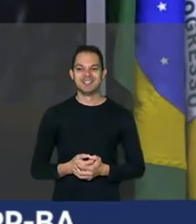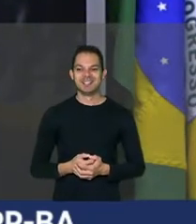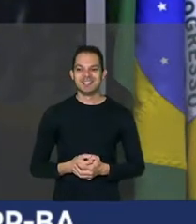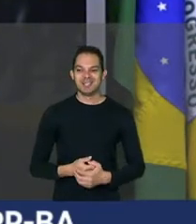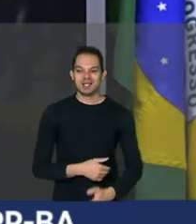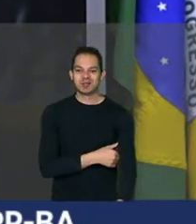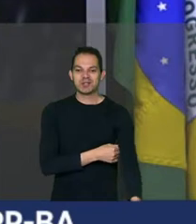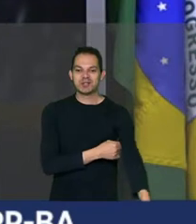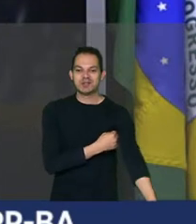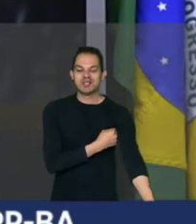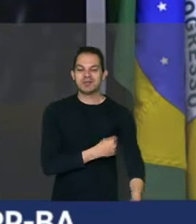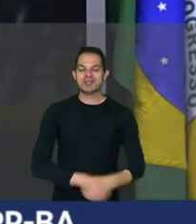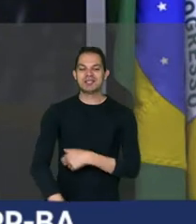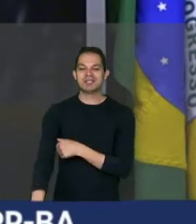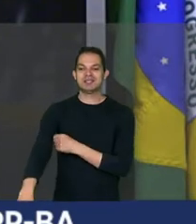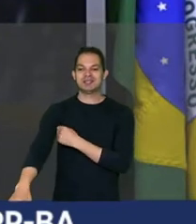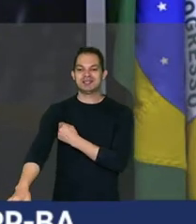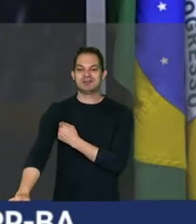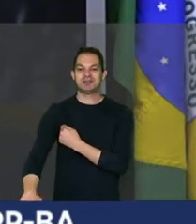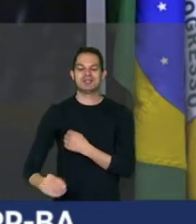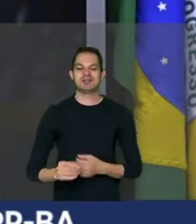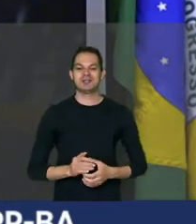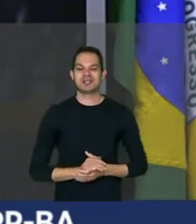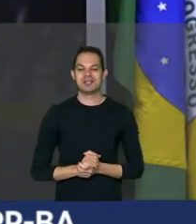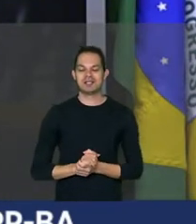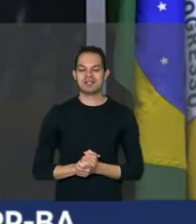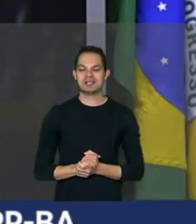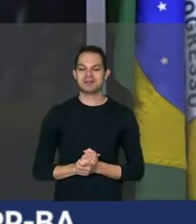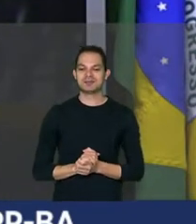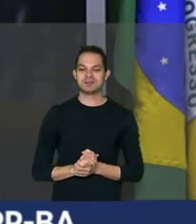NESTA OPORTUNIDADE DE FORMA VEEMENTE PARA QUE A COMUNIDADE INTERNACIONAL SE MANIFESTE E